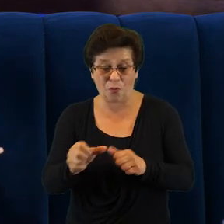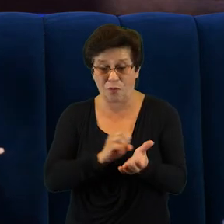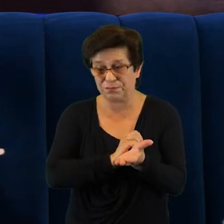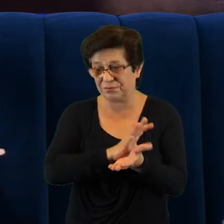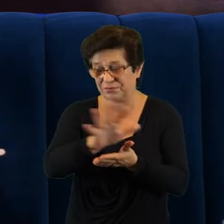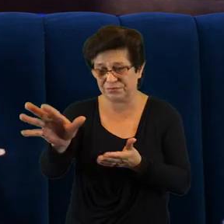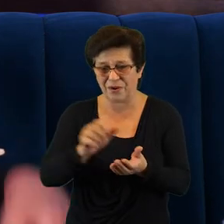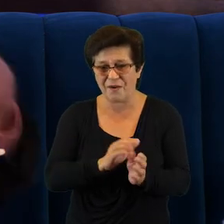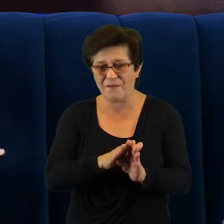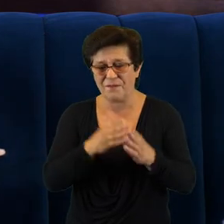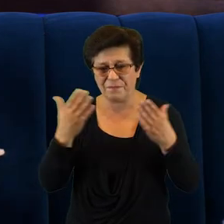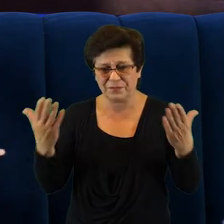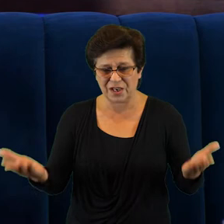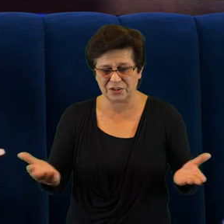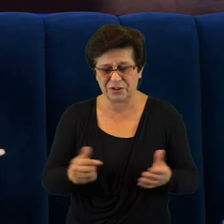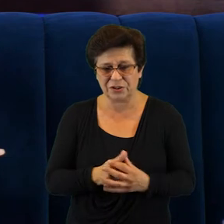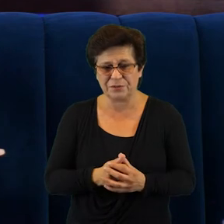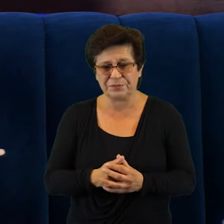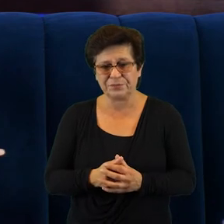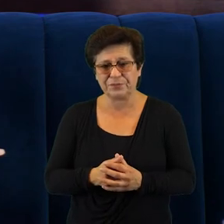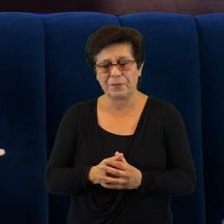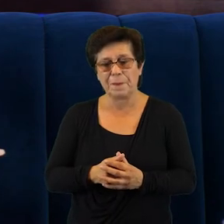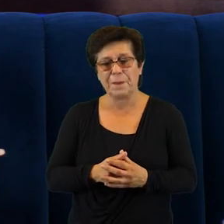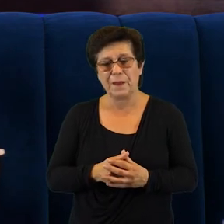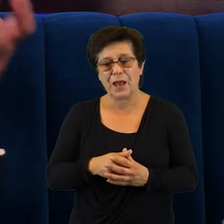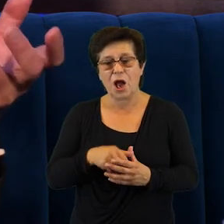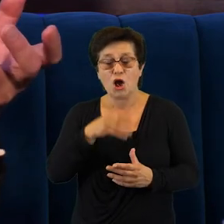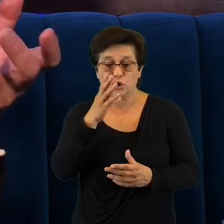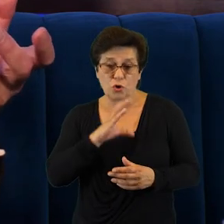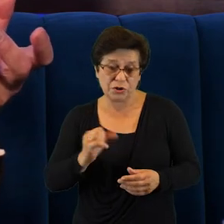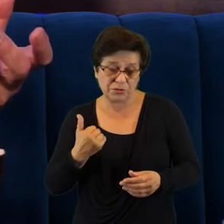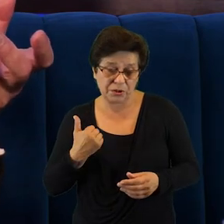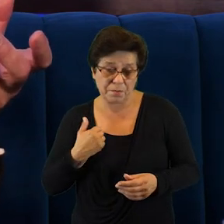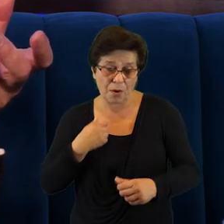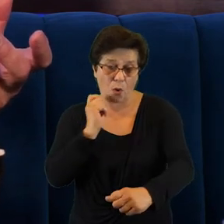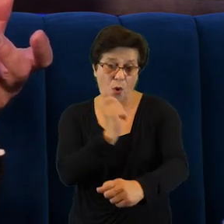Trzeba powiedzieć, że Słonimski, który był emancypowany, który był ochrzczony, podobnie zresztą, jak i ojciec już.